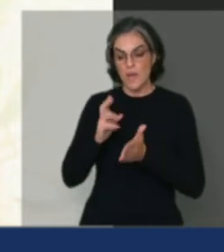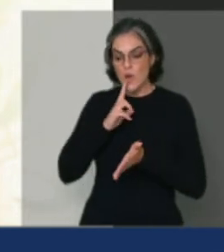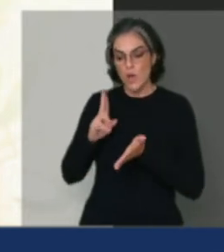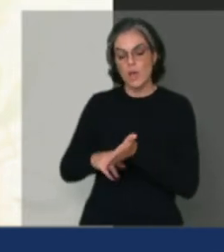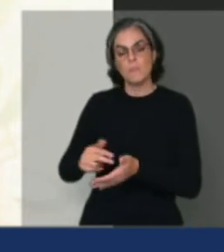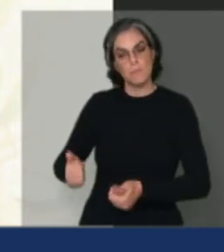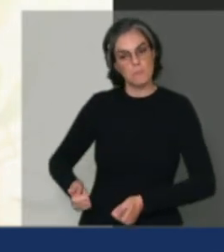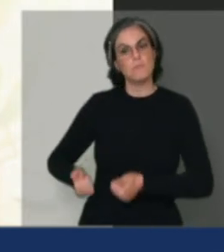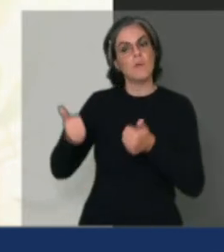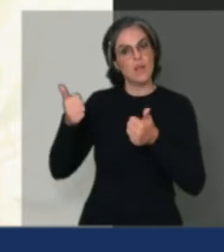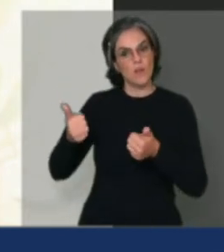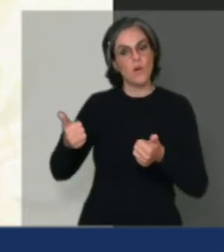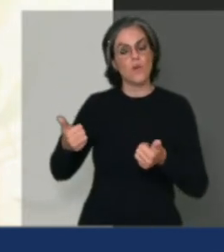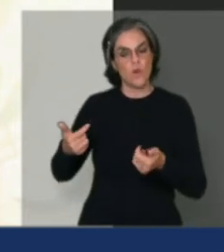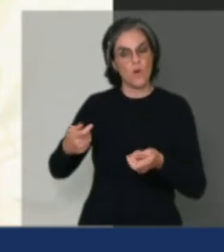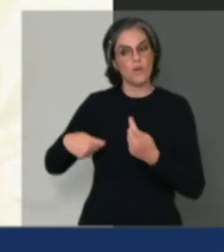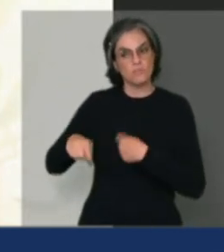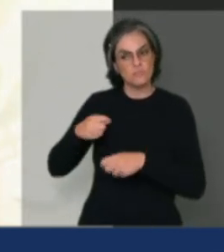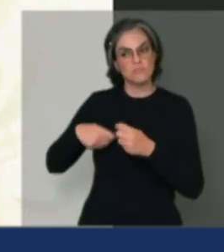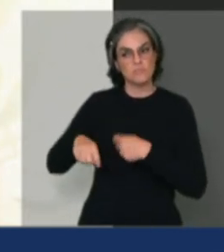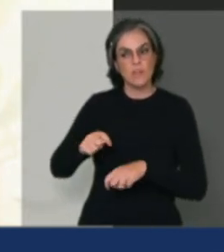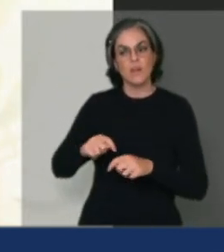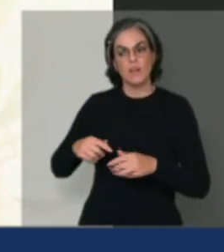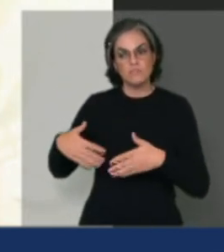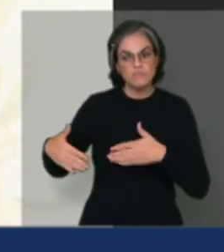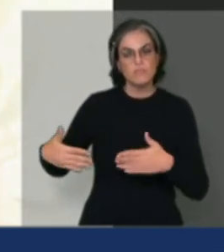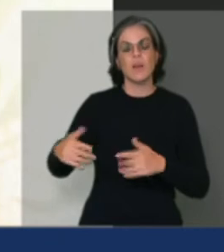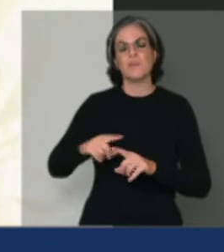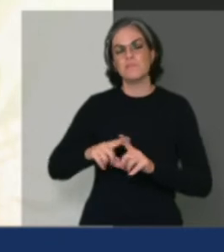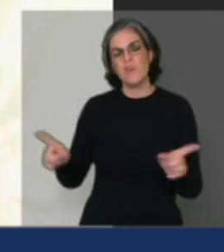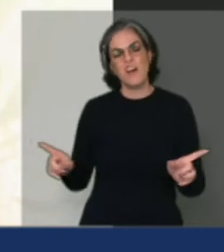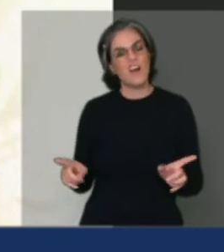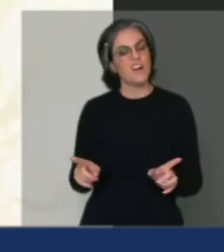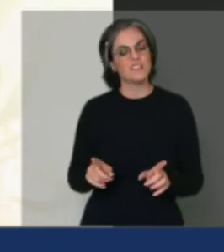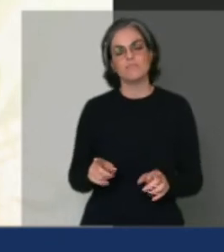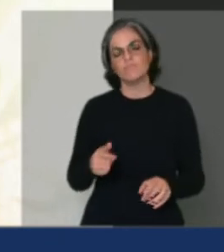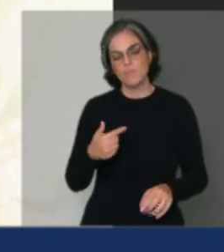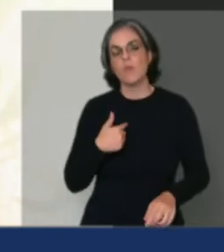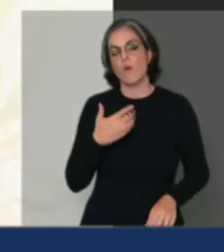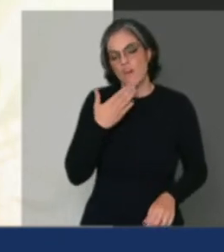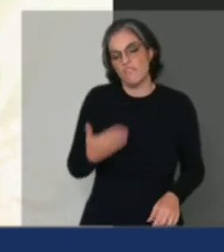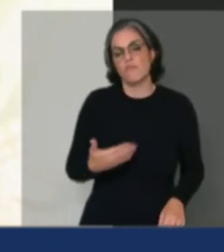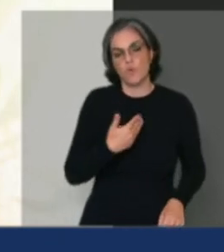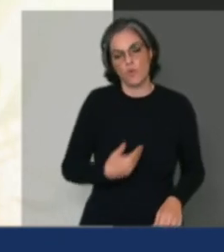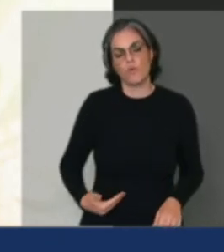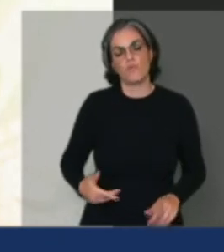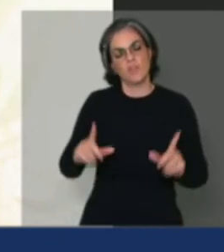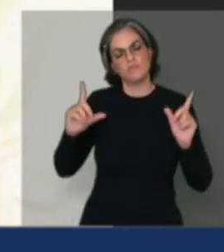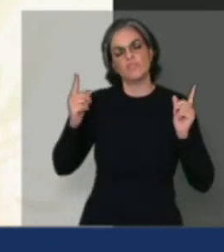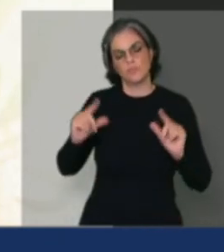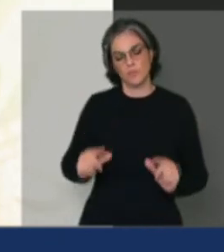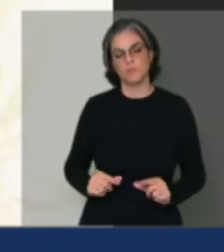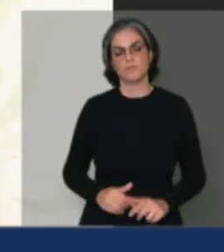DEMANDA DE ATENDIMENTO DAS DEMANDAS REPRIMIDAS, MAS MESMO ASSIM, SOU FAVOR QUE O ESTADO POSSA REDUZIR A PRESENÇA CADA VEZ MAIS. OUTRO ASSUNTO QUE ME PREOCUPA MUITO, QUE A GENTE